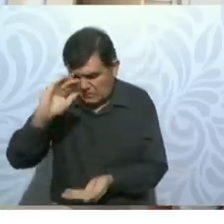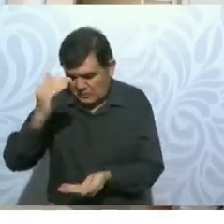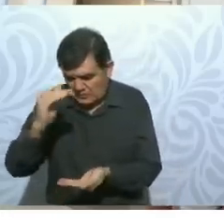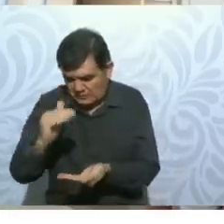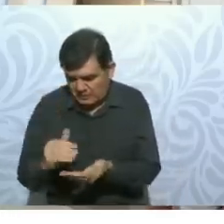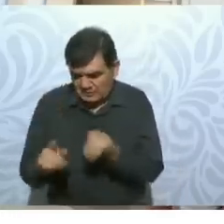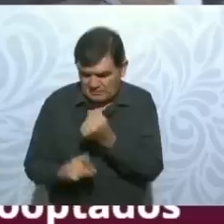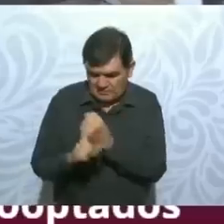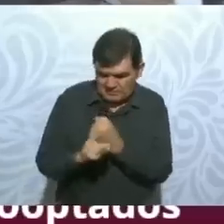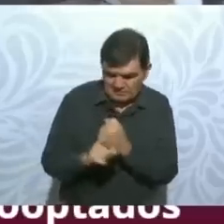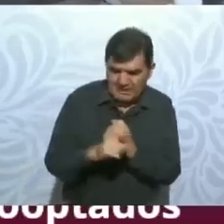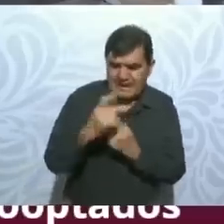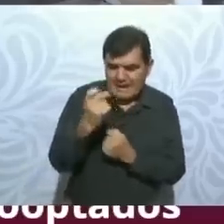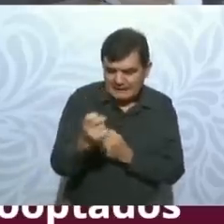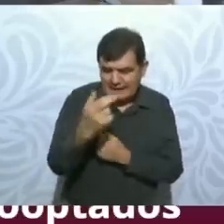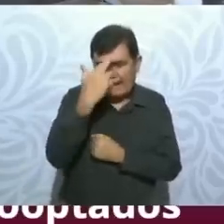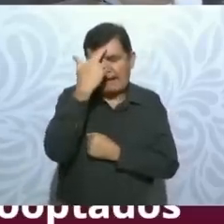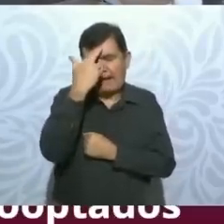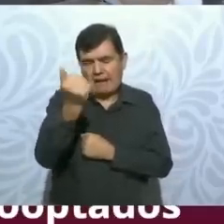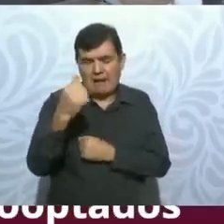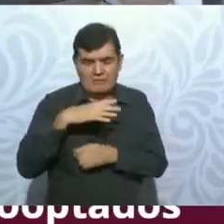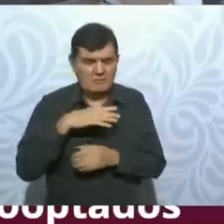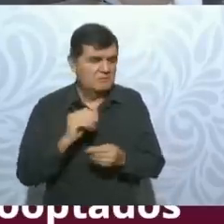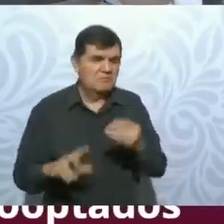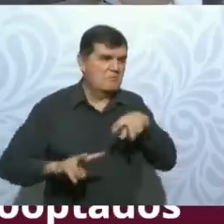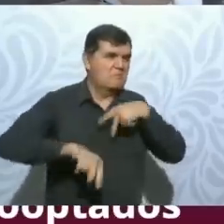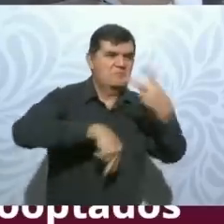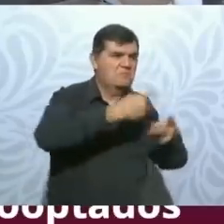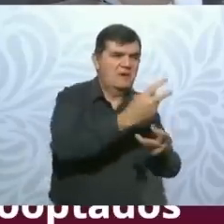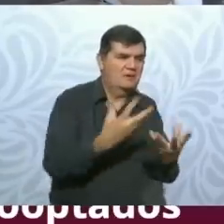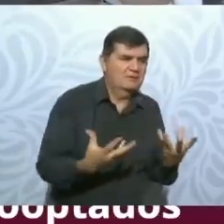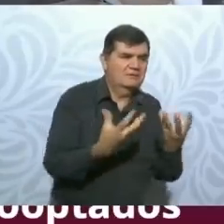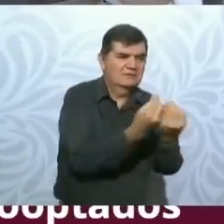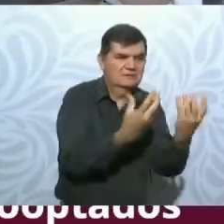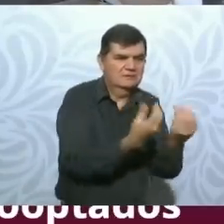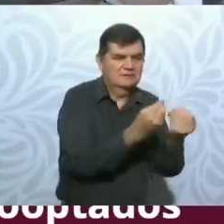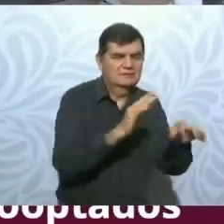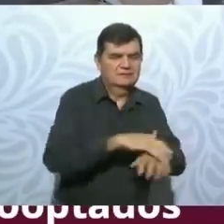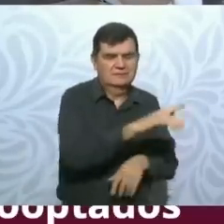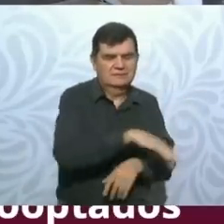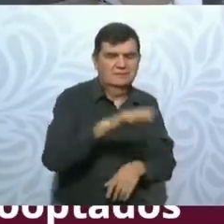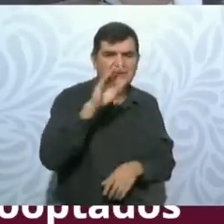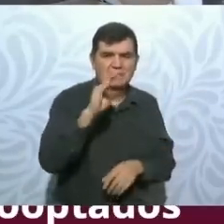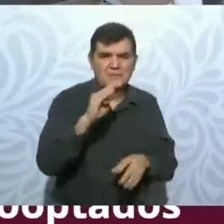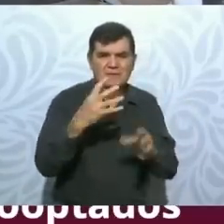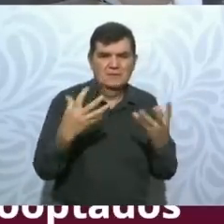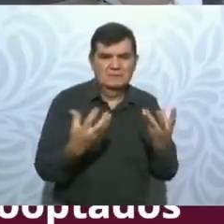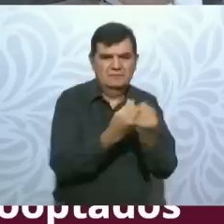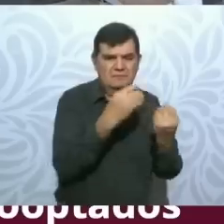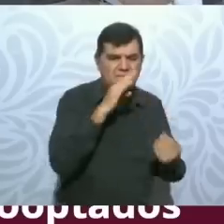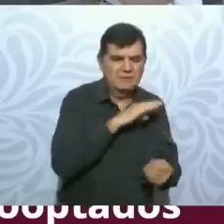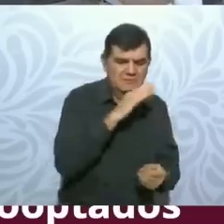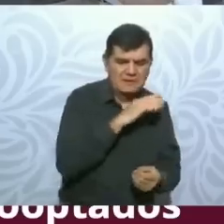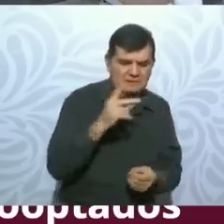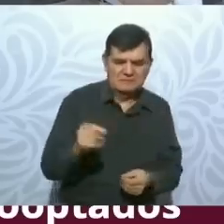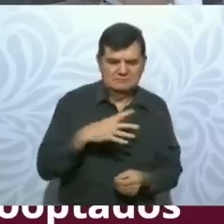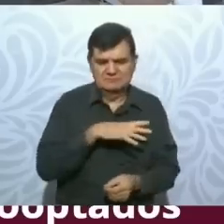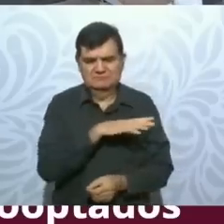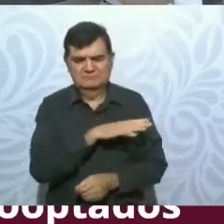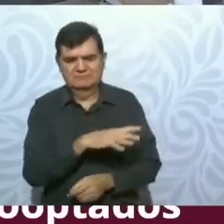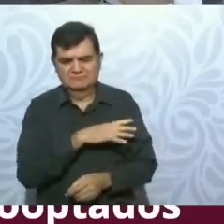jóvenes se encuentren en la disyuntiva de unirse a las filas de la delincuencia evitaremos Así que